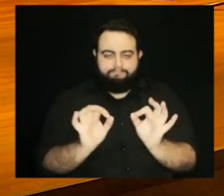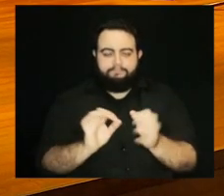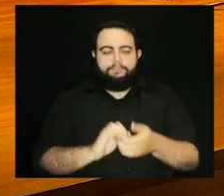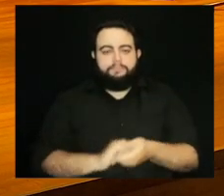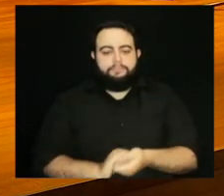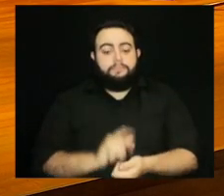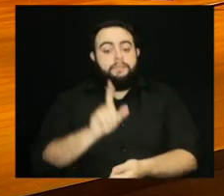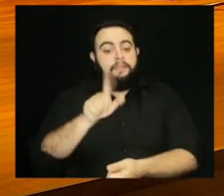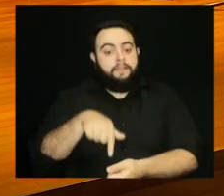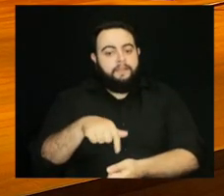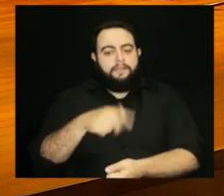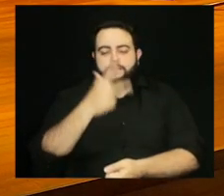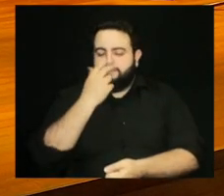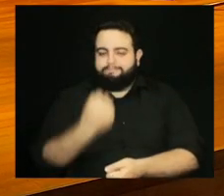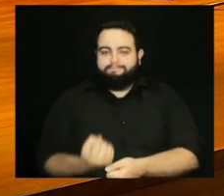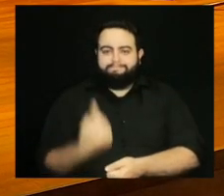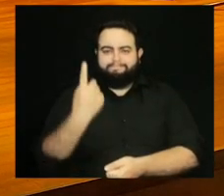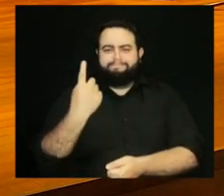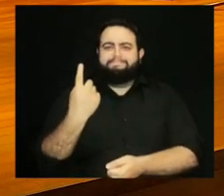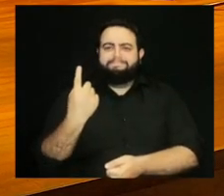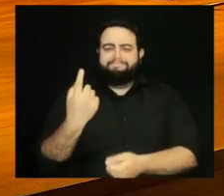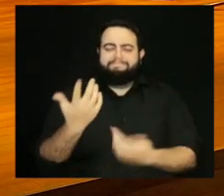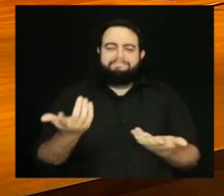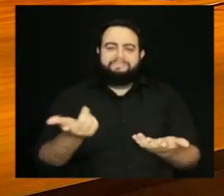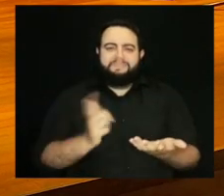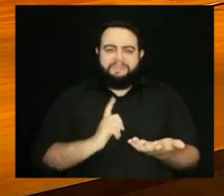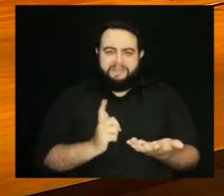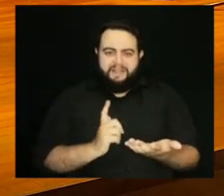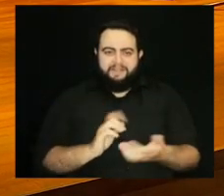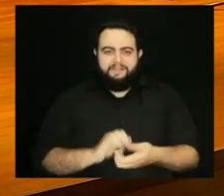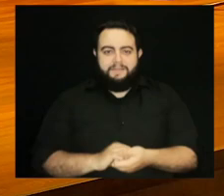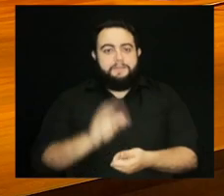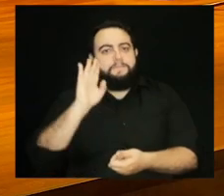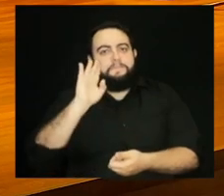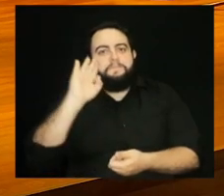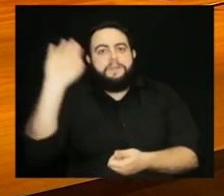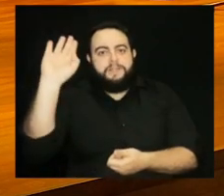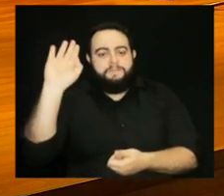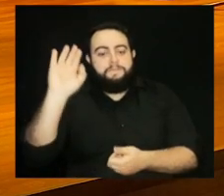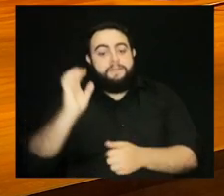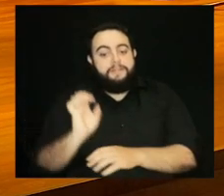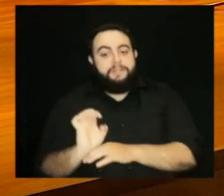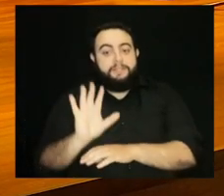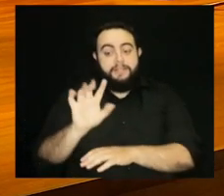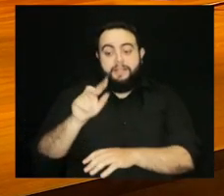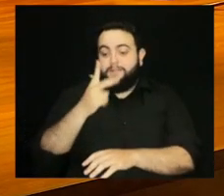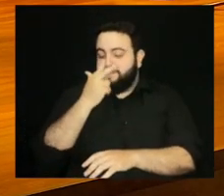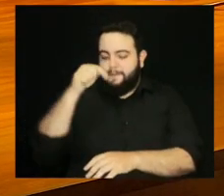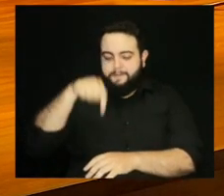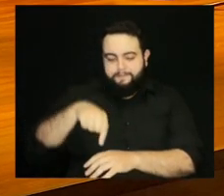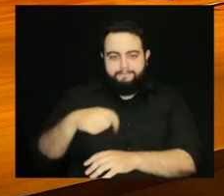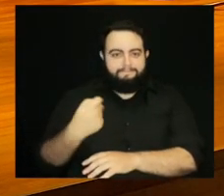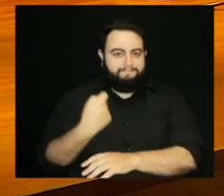é uma grande ironia, ainda mais num estado como Rio Grande do Sul, mas Porto Alegre